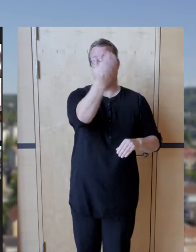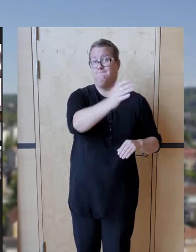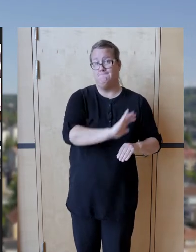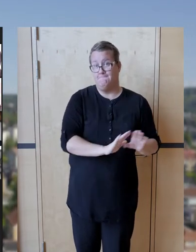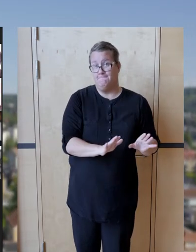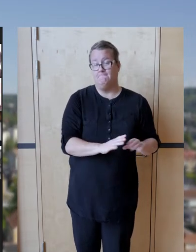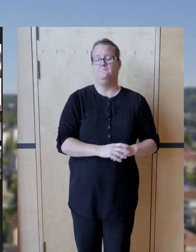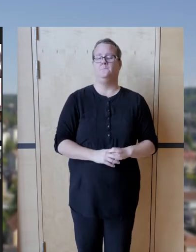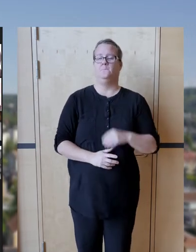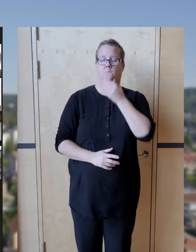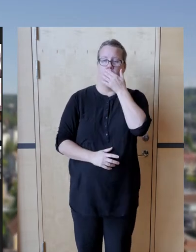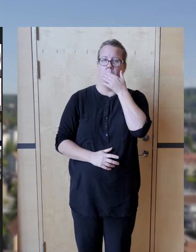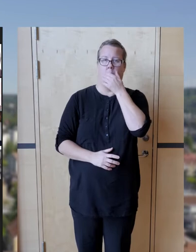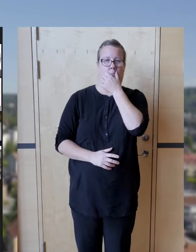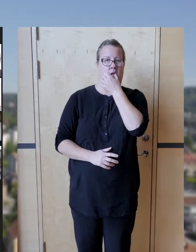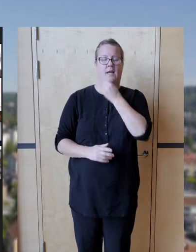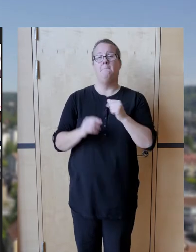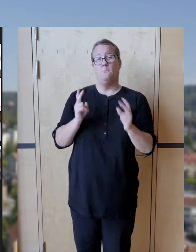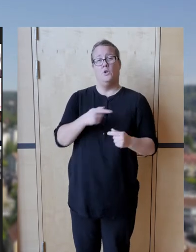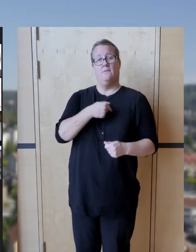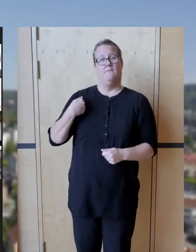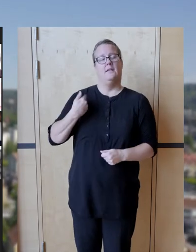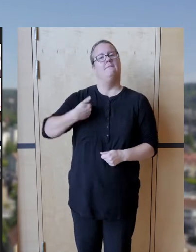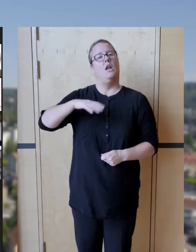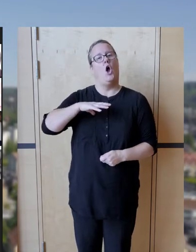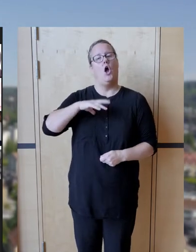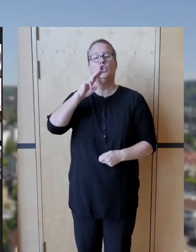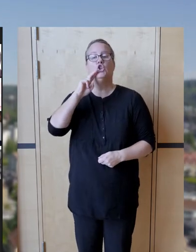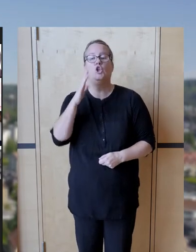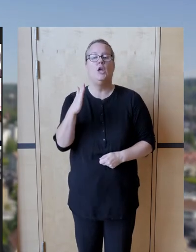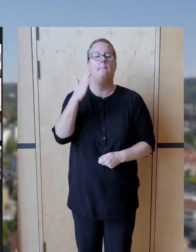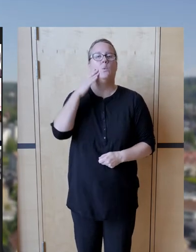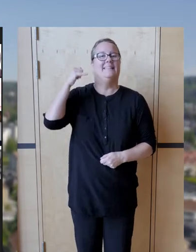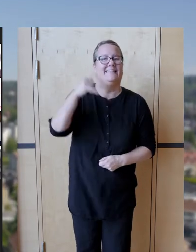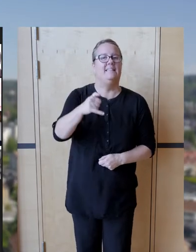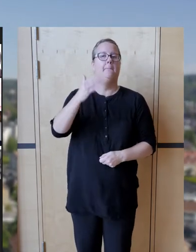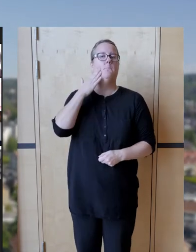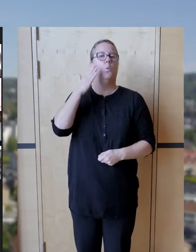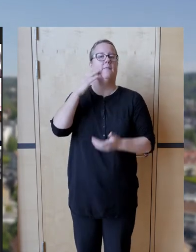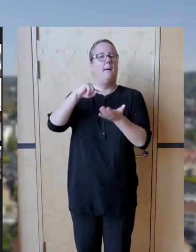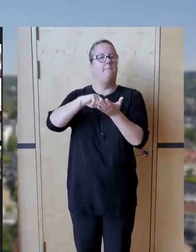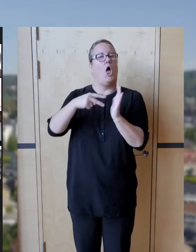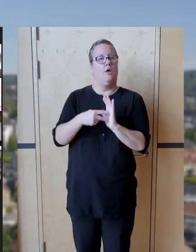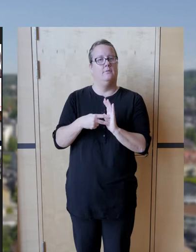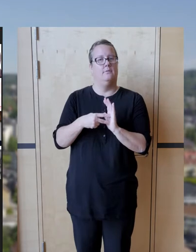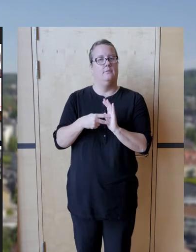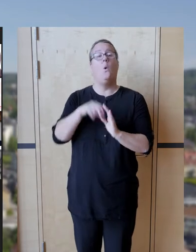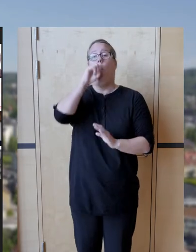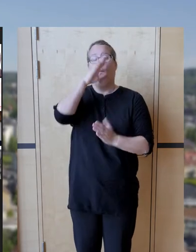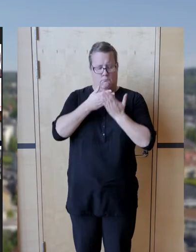Sen Ville vi ha in det här med den nya boendet i boendeplan Och läser man boende planen så hittar man inte de boende